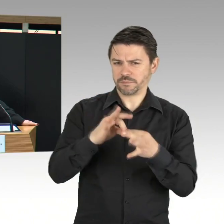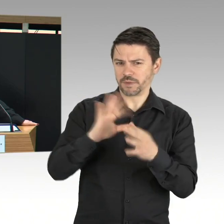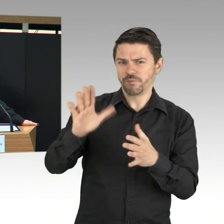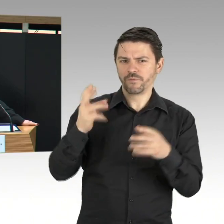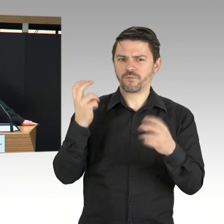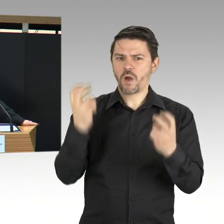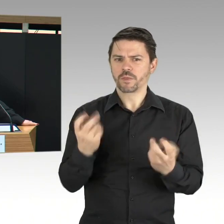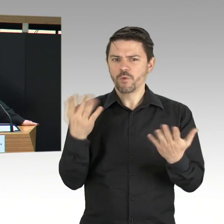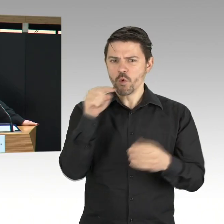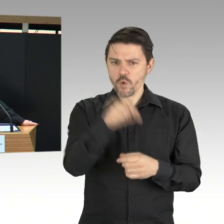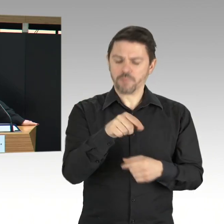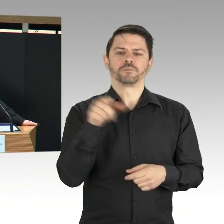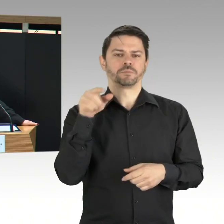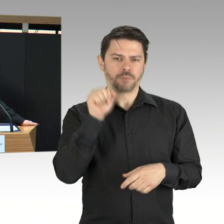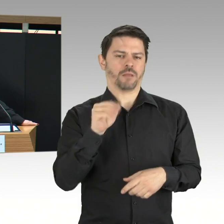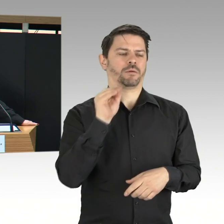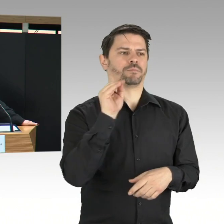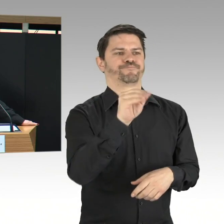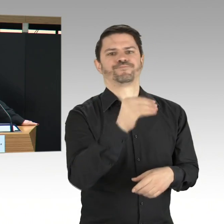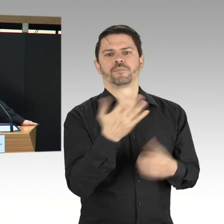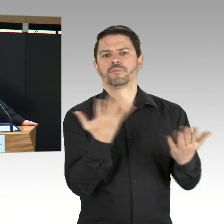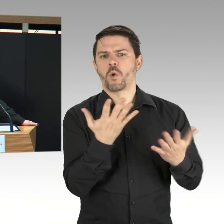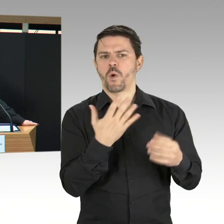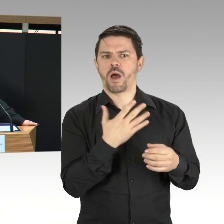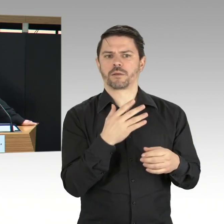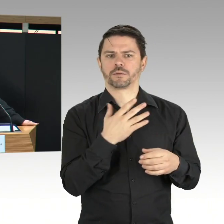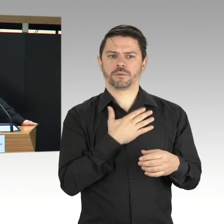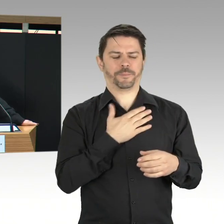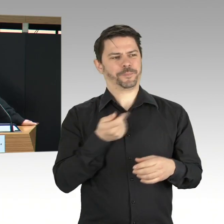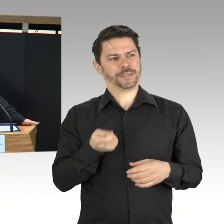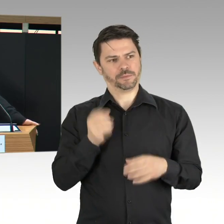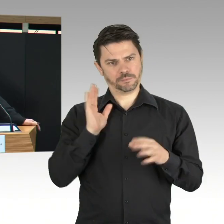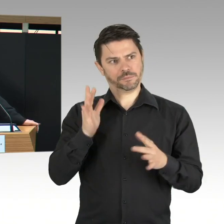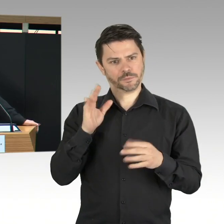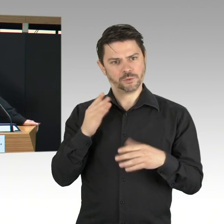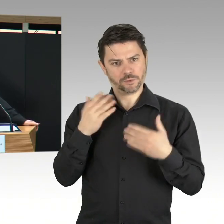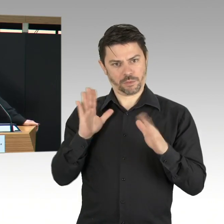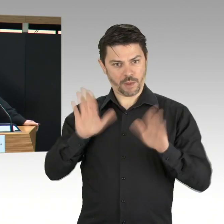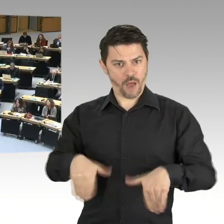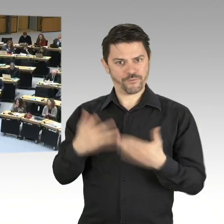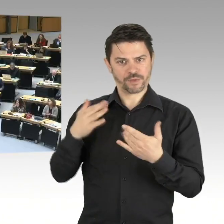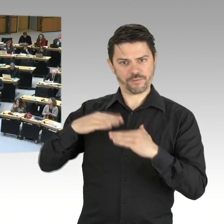Aber wir wissen es ja schon, Sie sind gegen die Mieterinnen und Mieter. (Beifall)